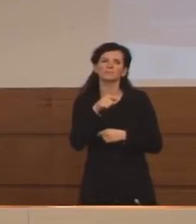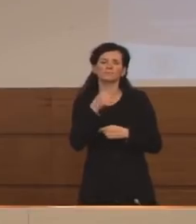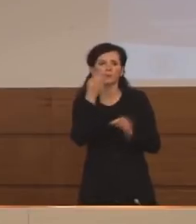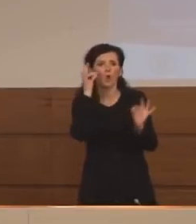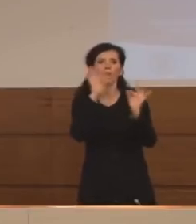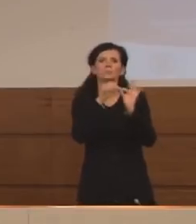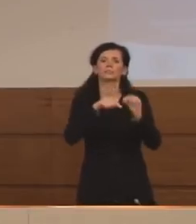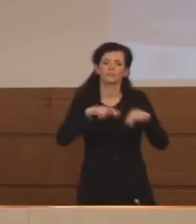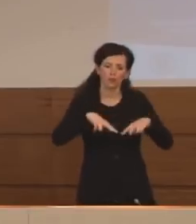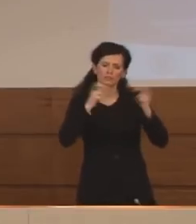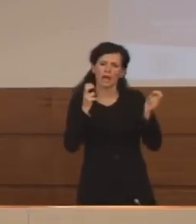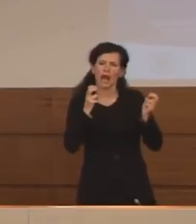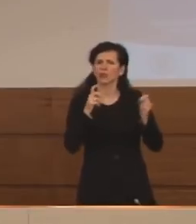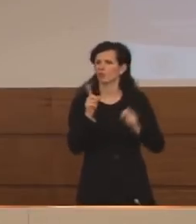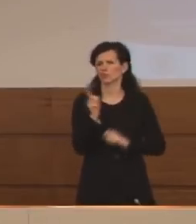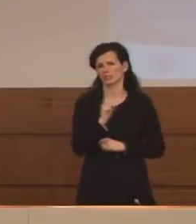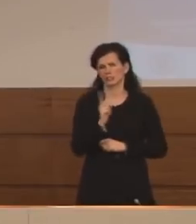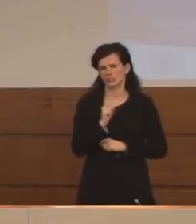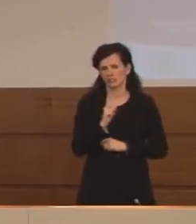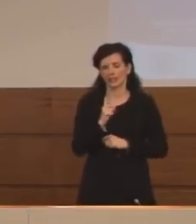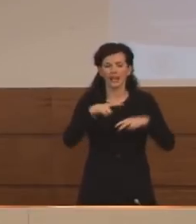Nel senso che la diagnosi si fa col tampone.